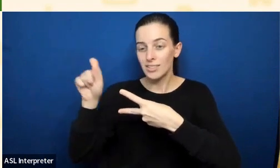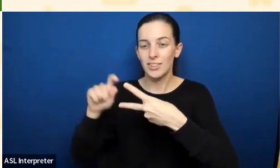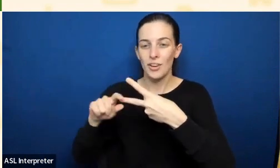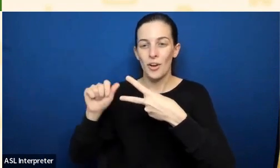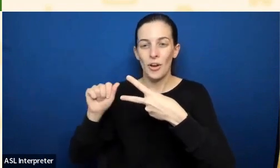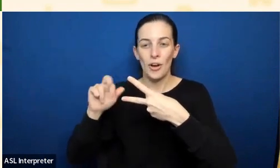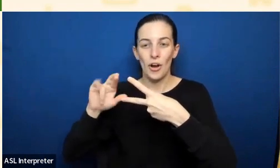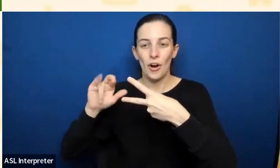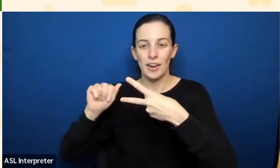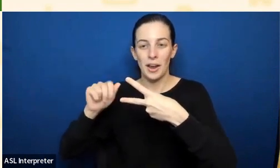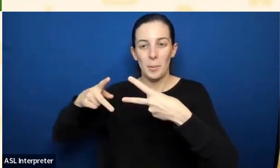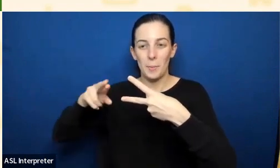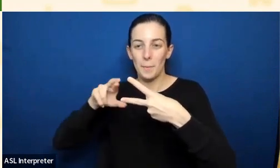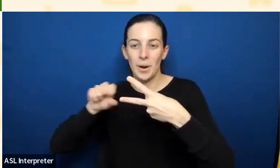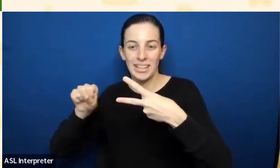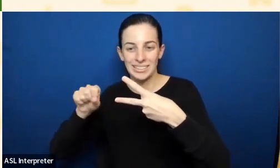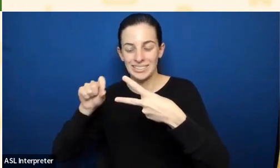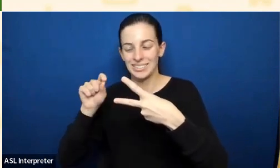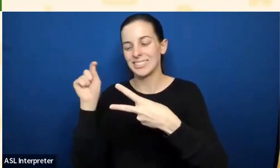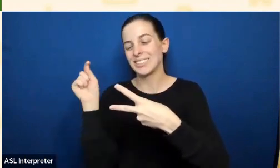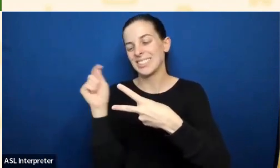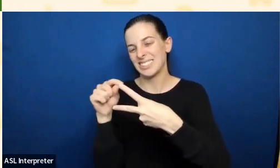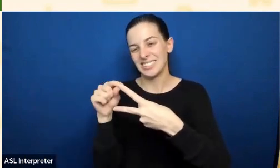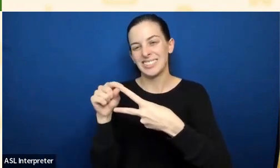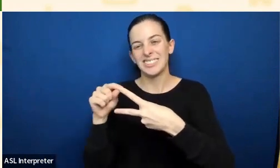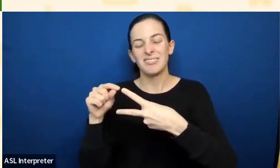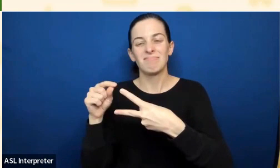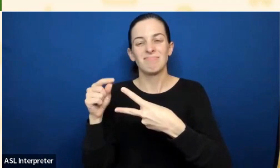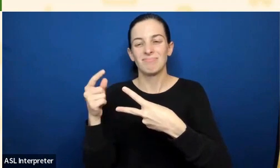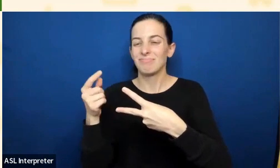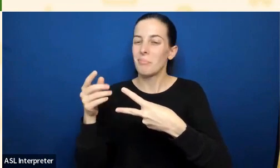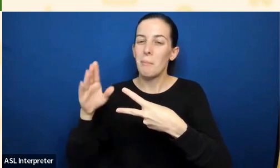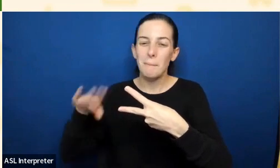cuáles eran las diferencias. ARIA-checked básicamente convierte el botón en una casilla de verificación,